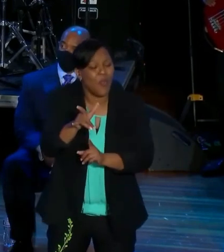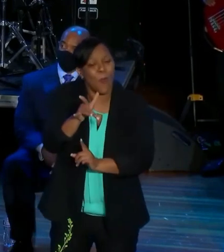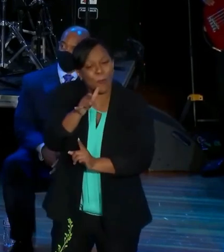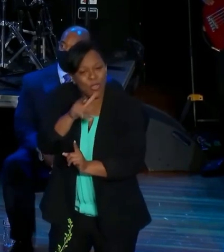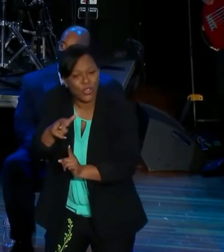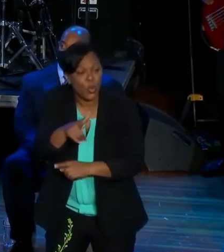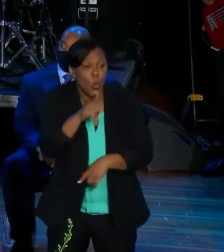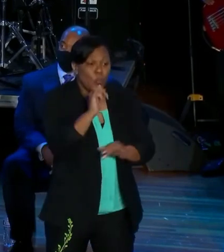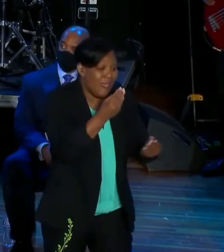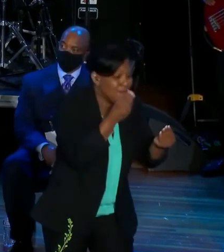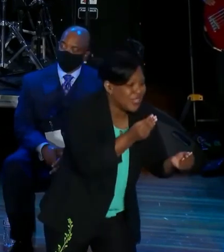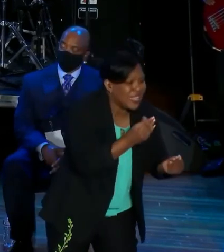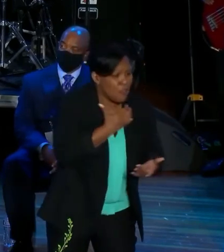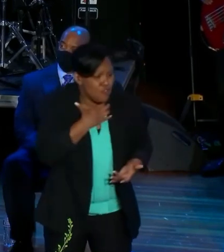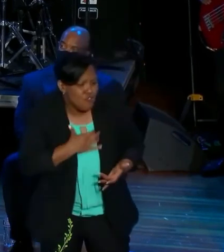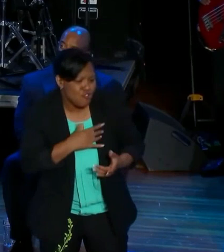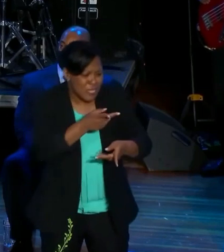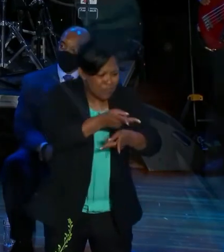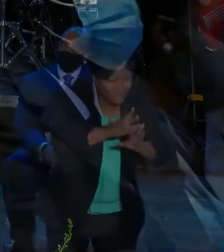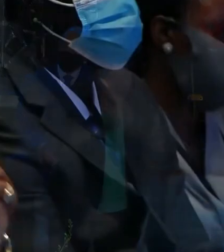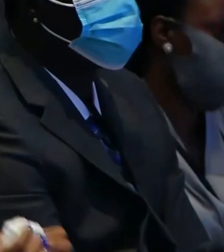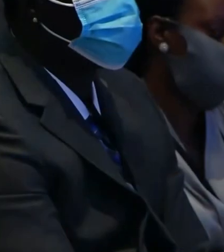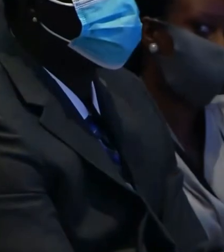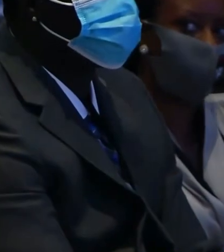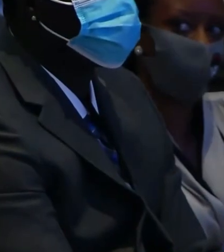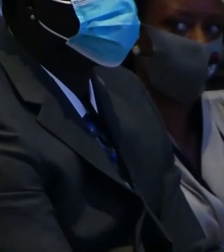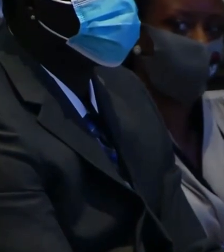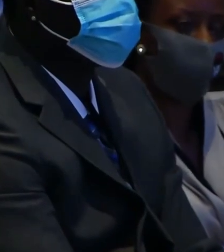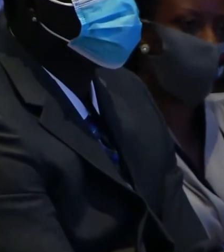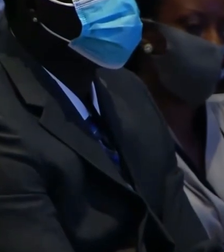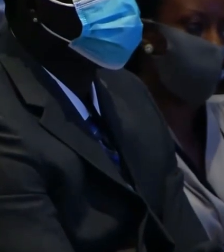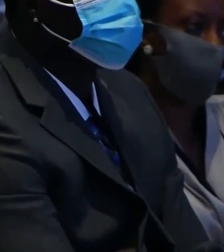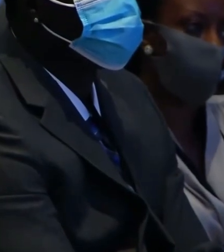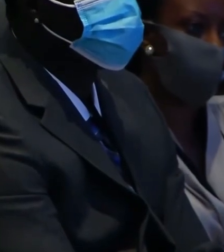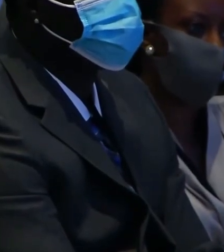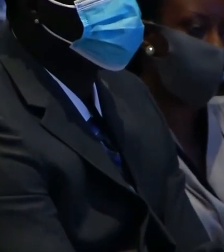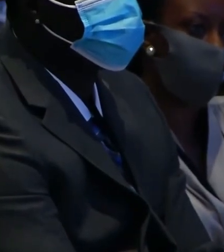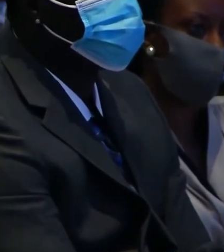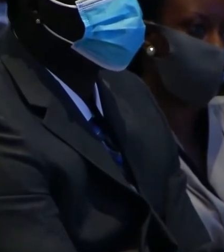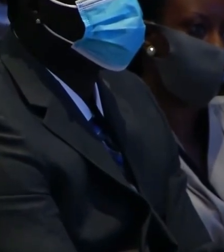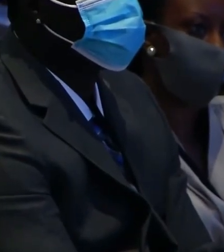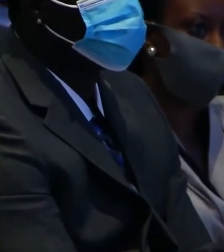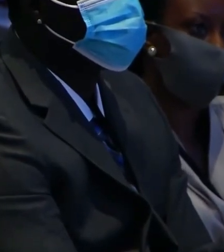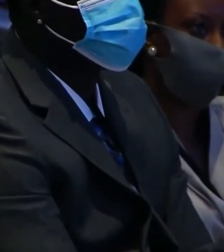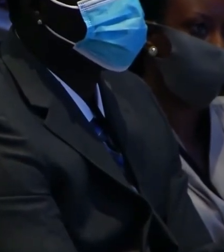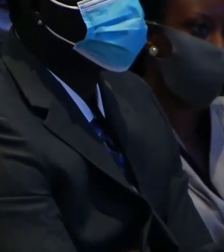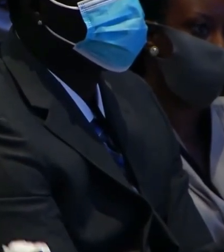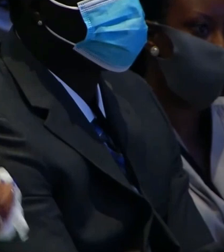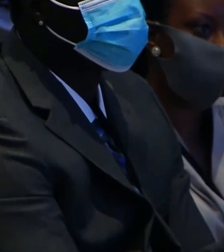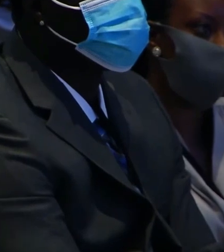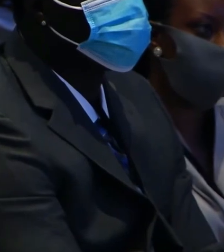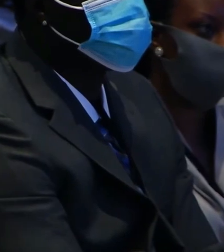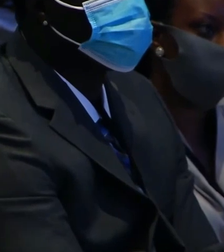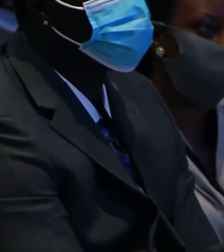Men sedan, då jag hade befriat mig från detta i mitt sinne, så insåg jag varför jag alltid ringde upp